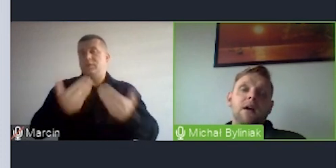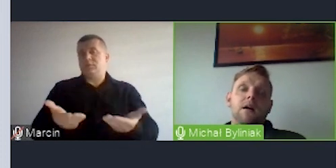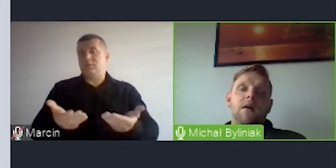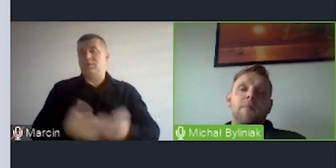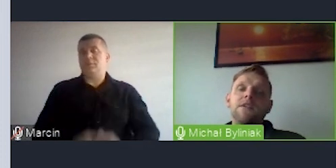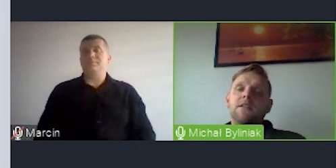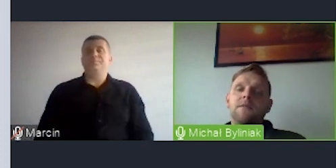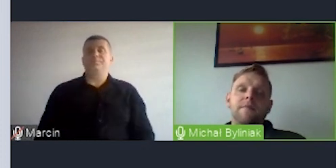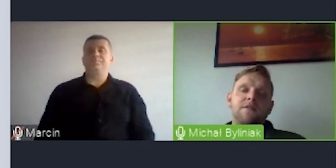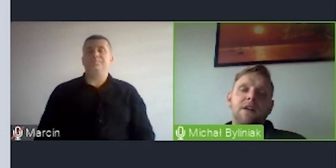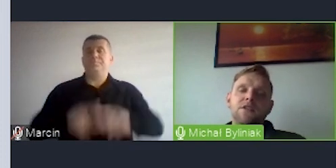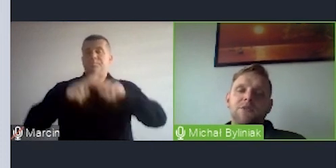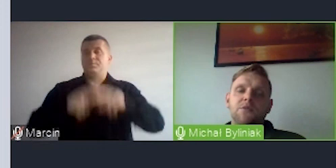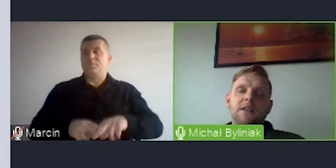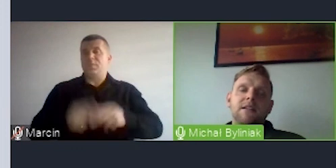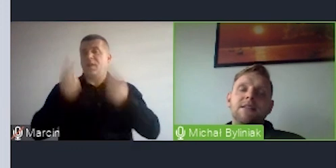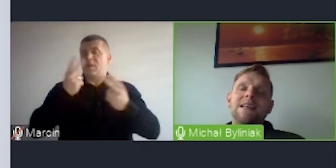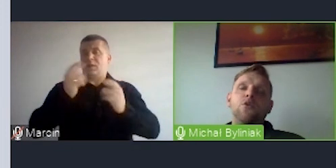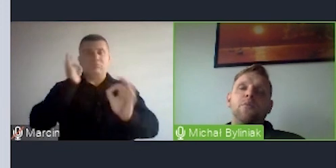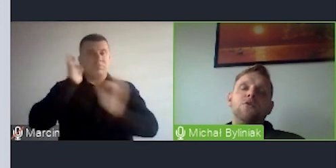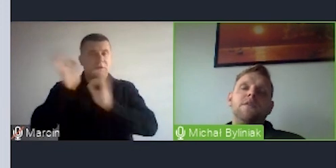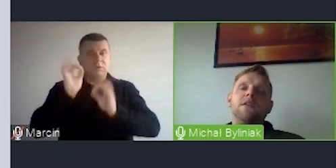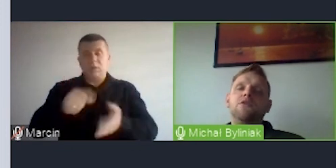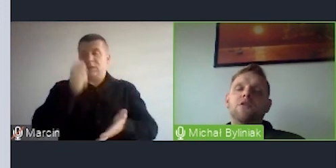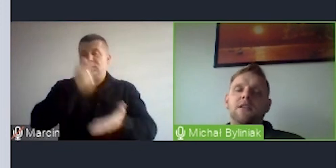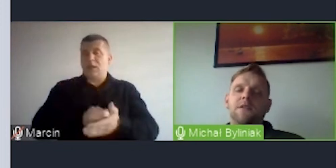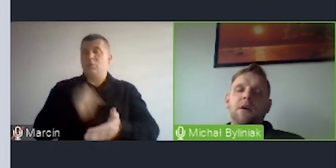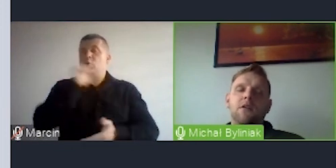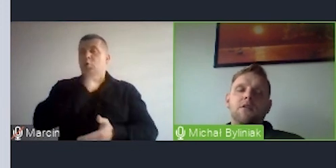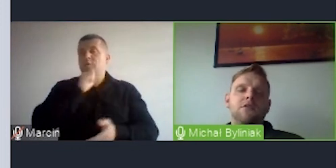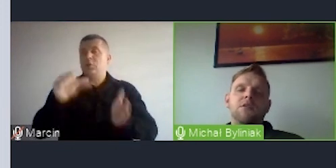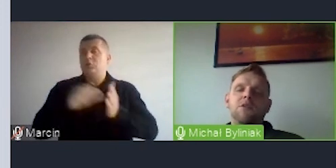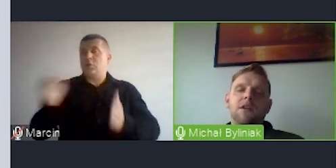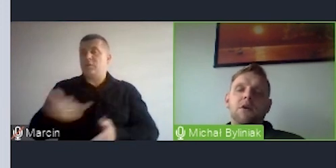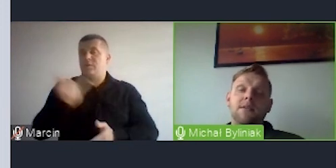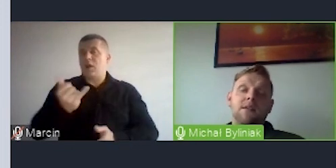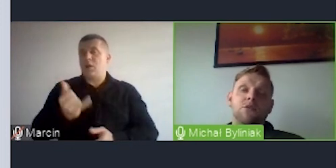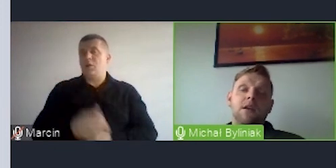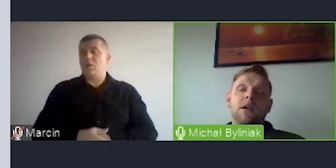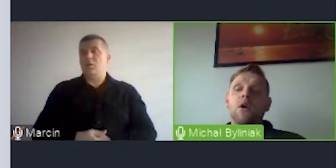Poza tym, z ważnych przesłanek ten zakup używanego środka trwałego, to co się pod literą H znajduje,